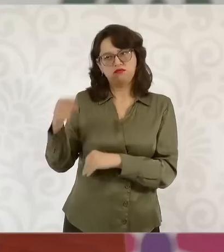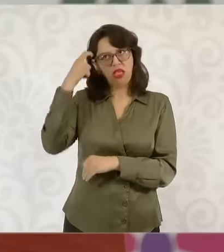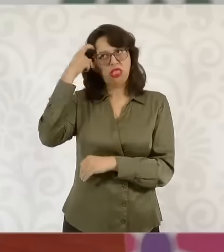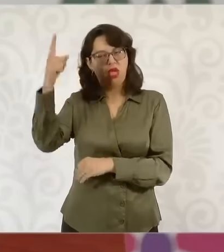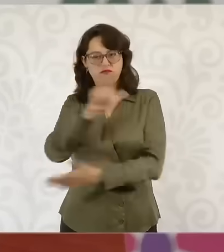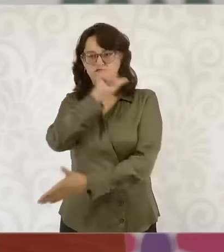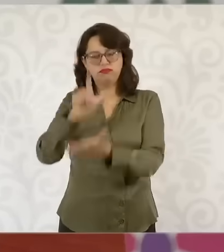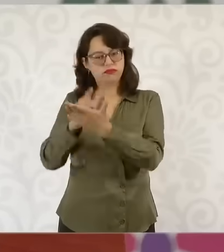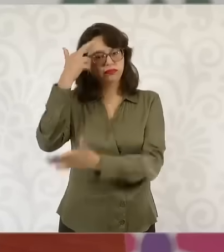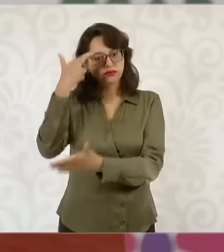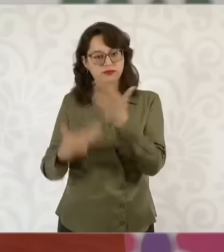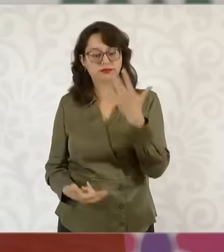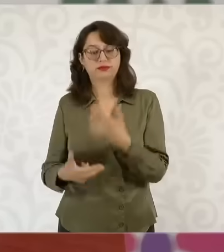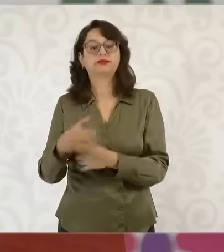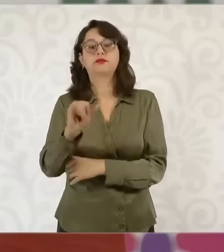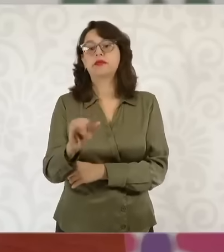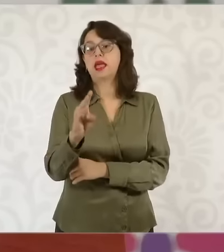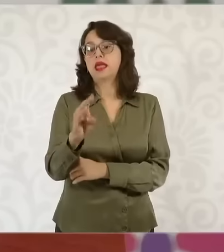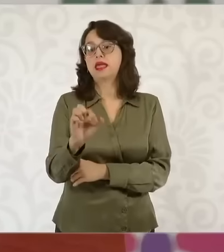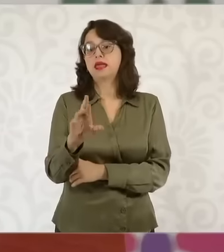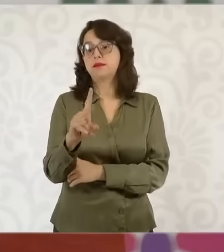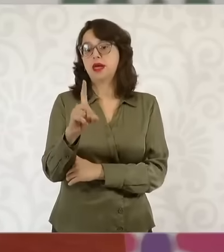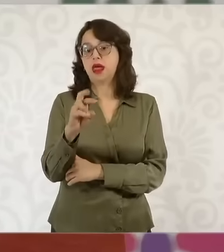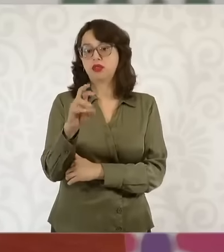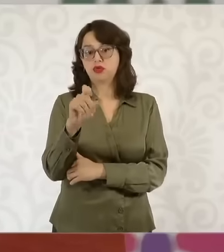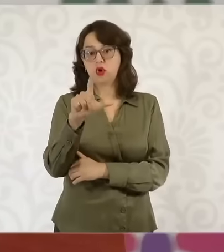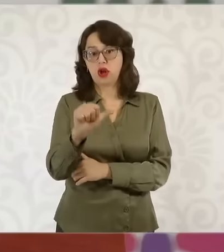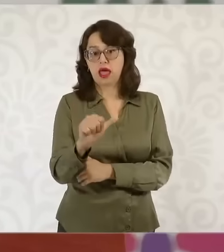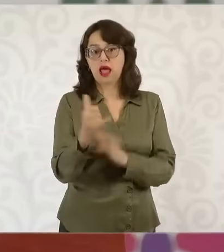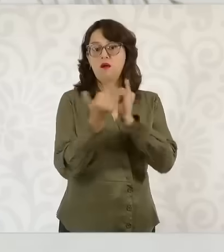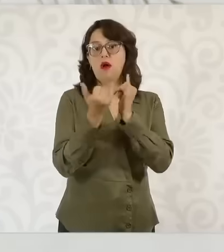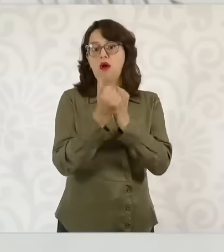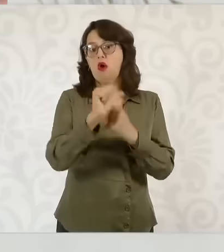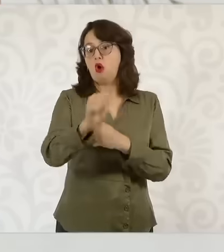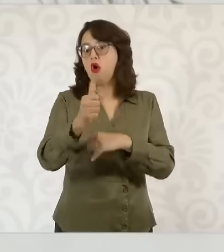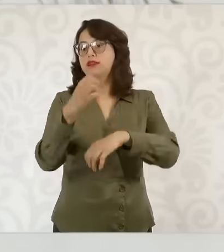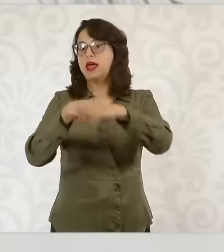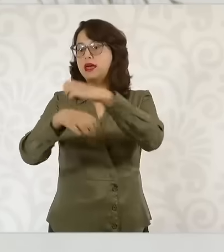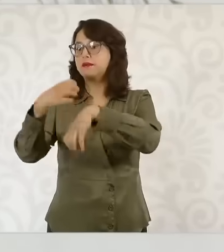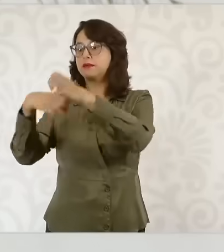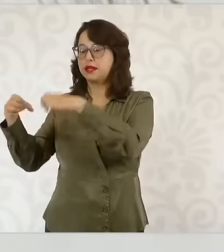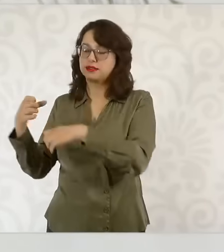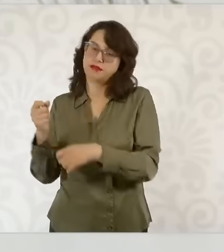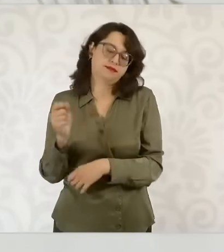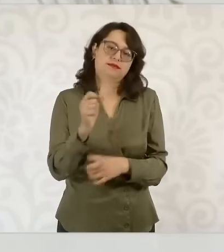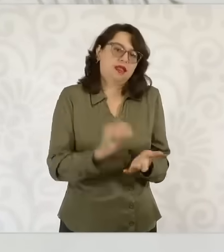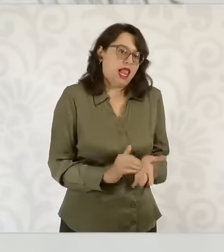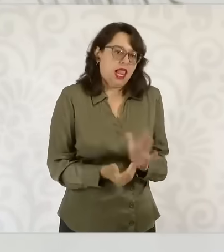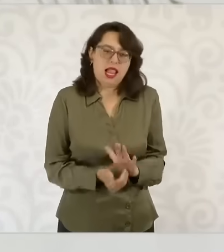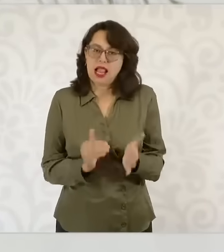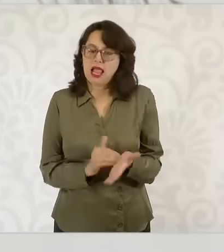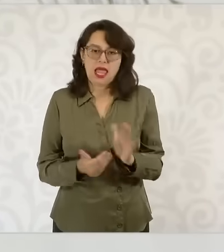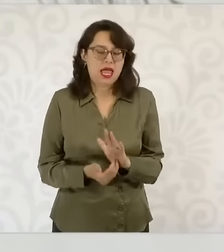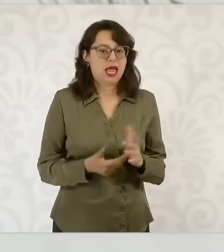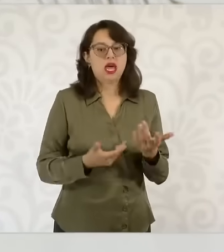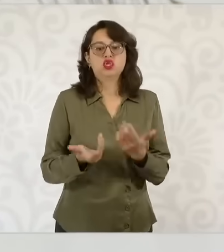parte de la generación de Iberdrola y de otras empresas estaba en las sociedades de autoabasto